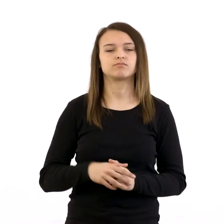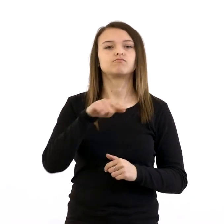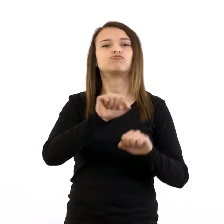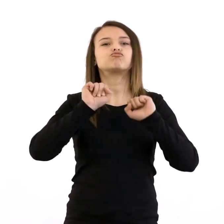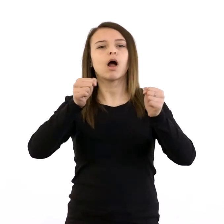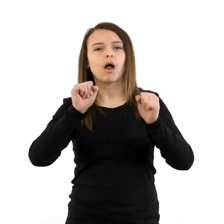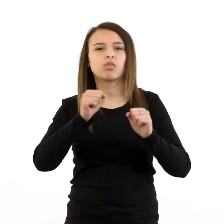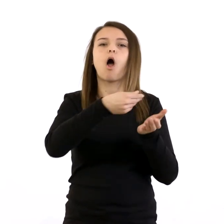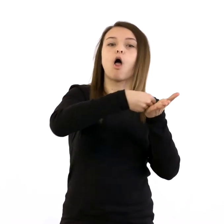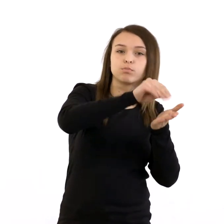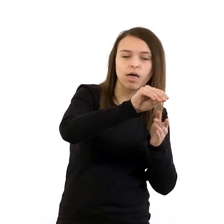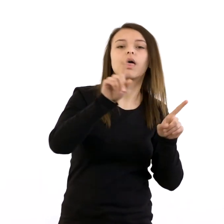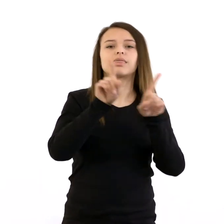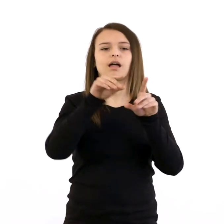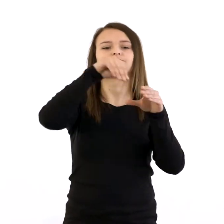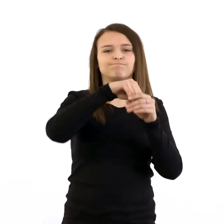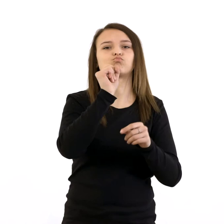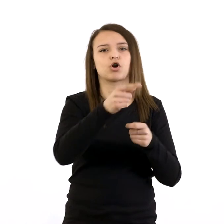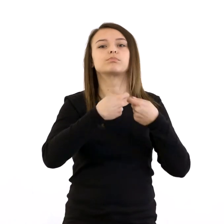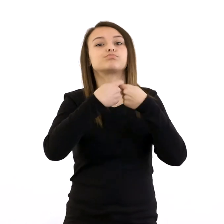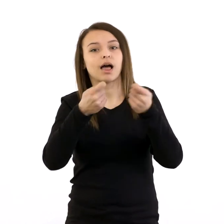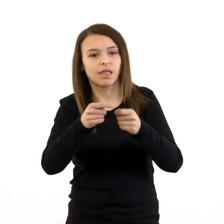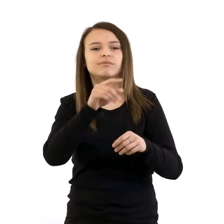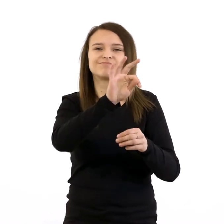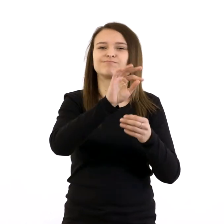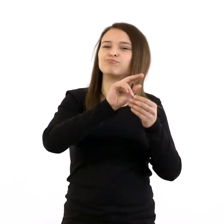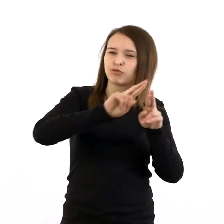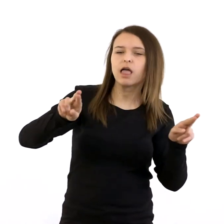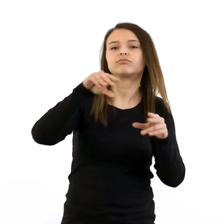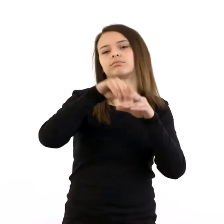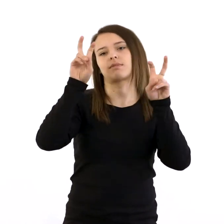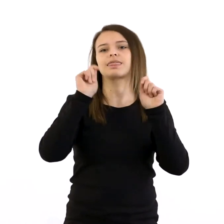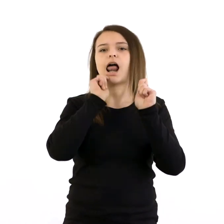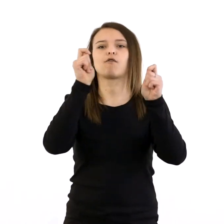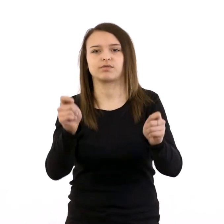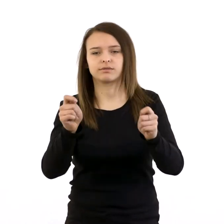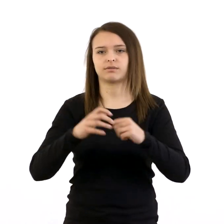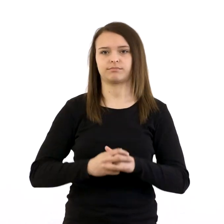Działalnością odpłatną jest również sprzedaż przedmiotów darowizny.